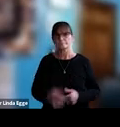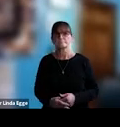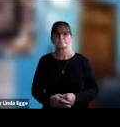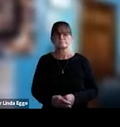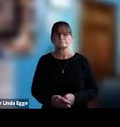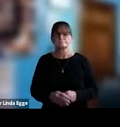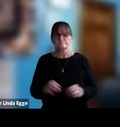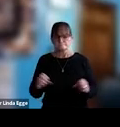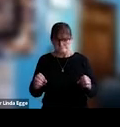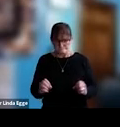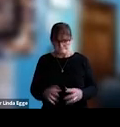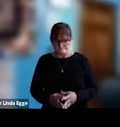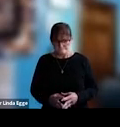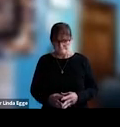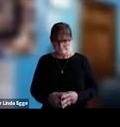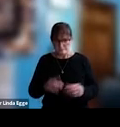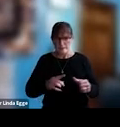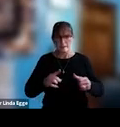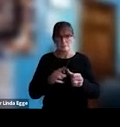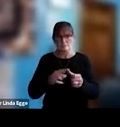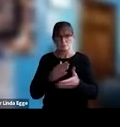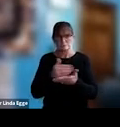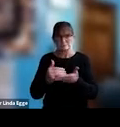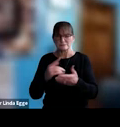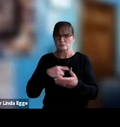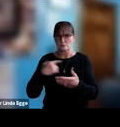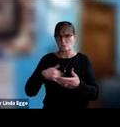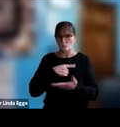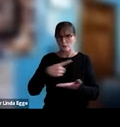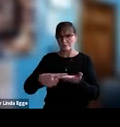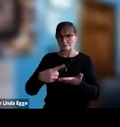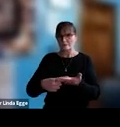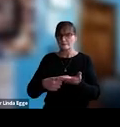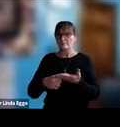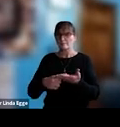Muy bien, entonces en la primera sección hablamos del contexto del uso de sustancias